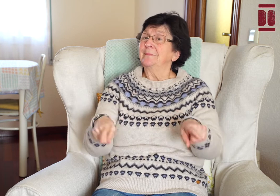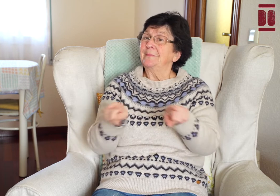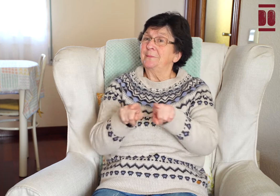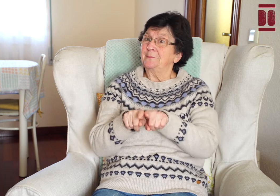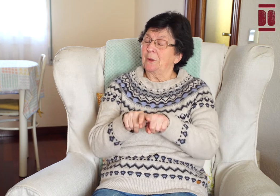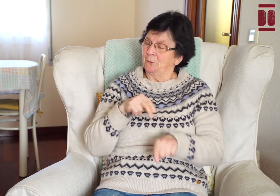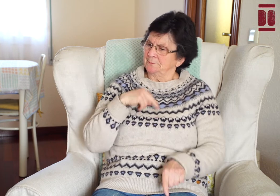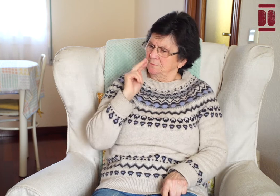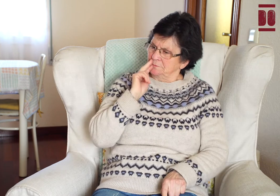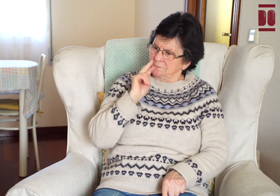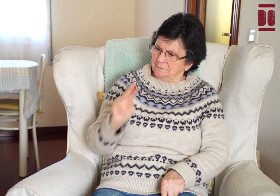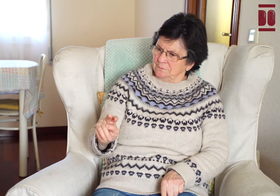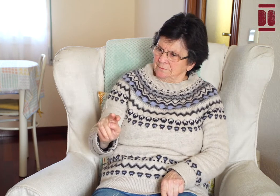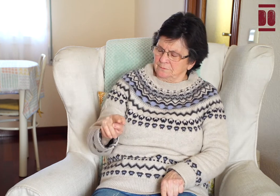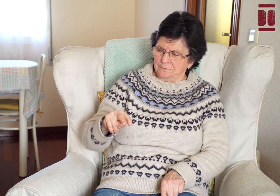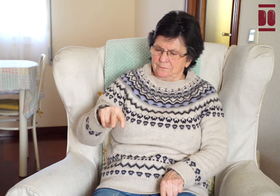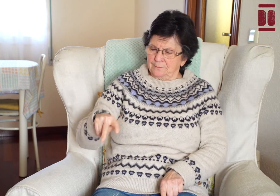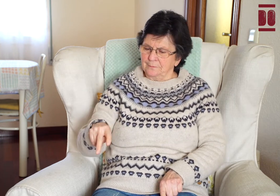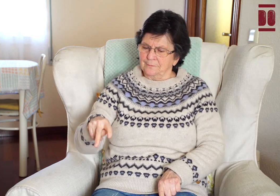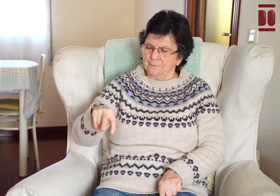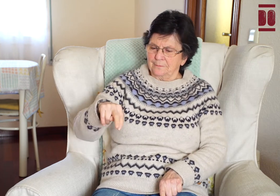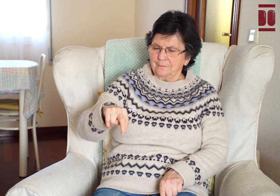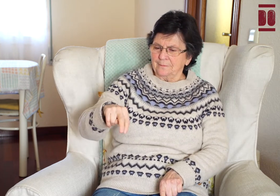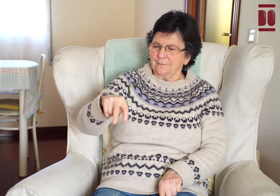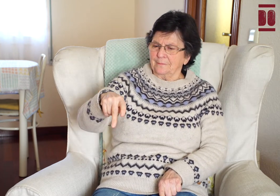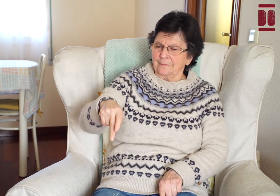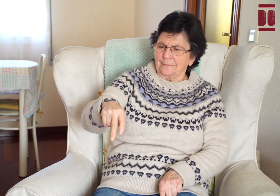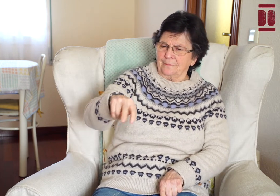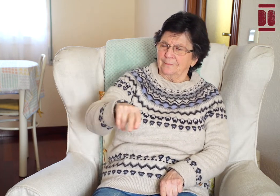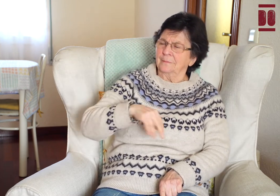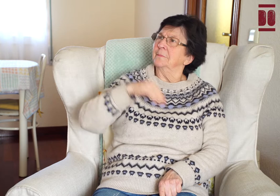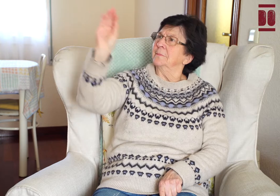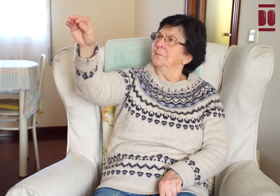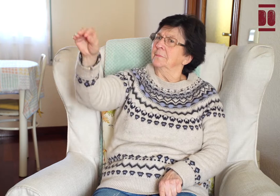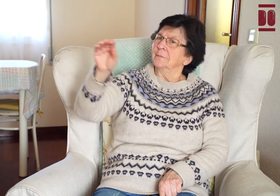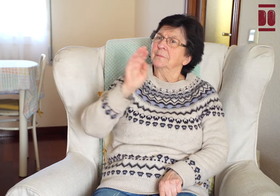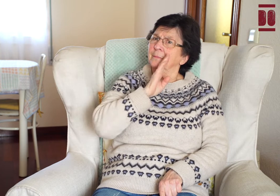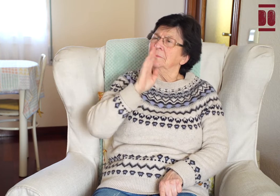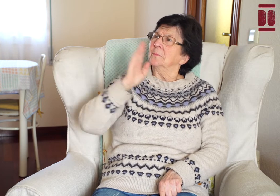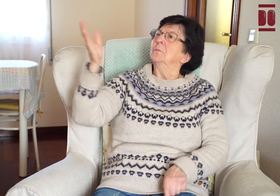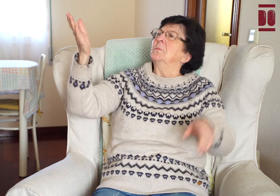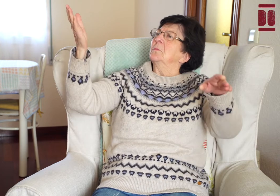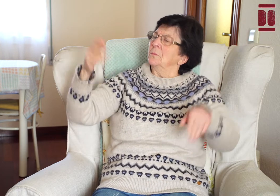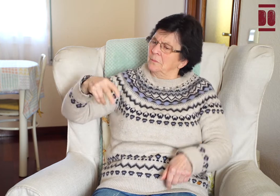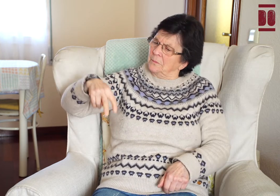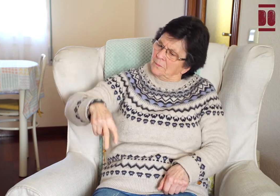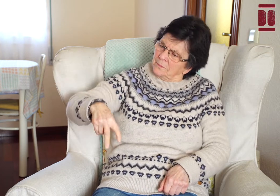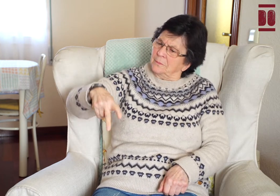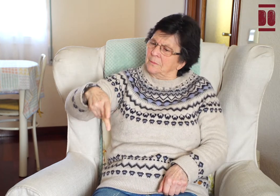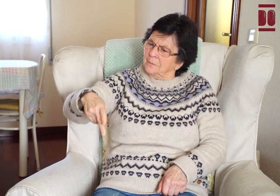O a mi hermano, yo le miraba al andar como posicionaba las piernas y luego le preguntaba a mi madre haciendo el signo